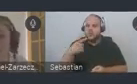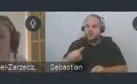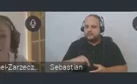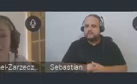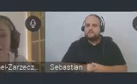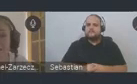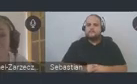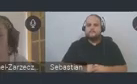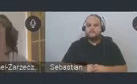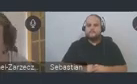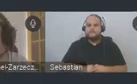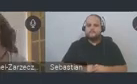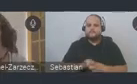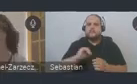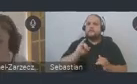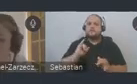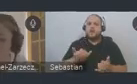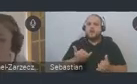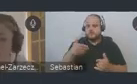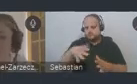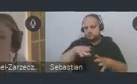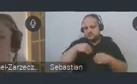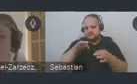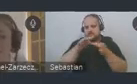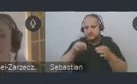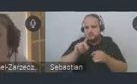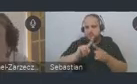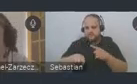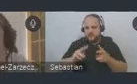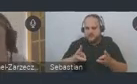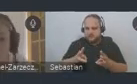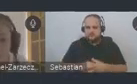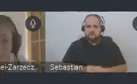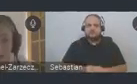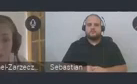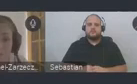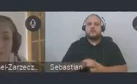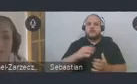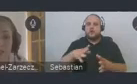I jak możemy otrzymać certyfikat po tych warsztatach. Jak dostaniemy materiały.